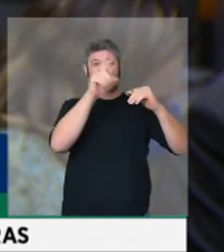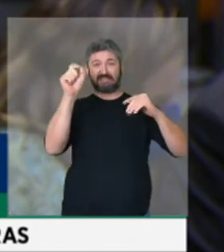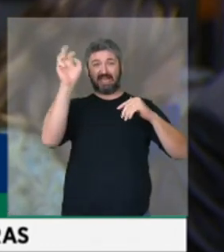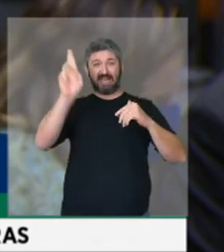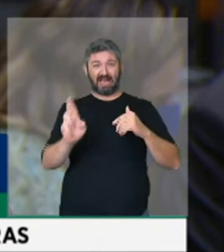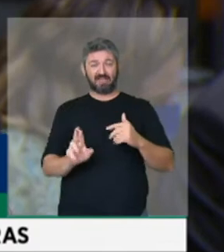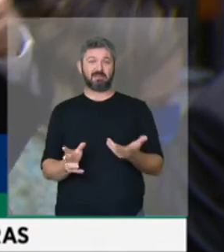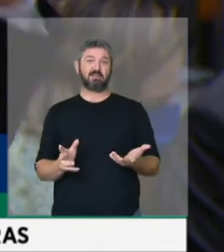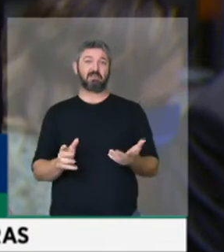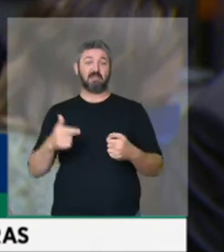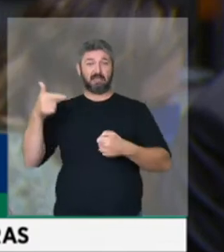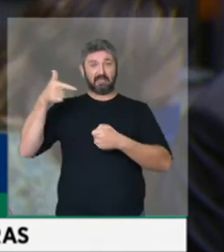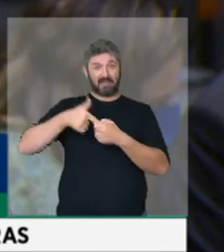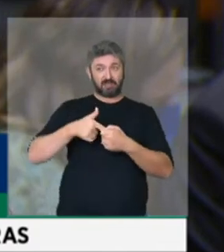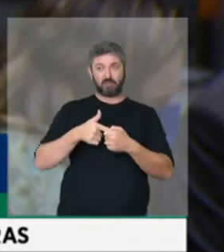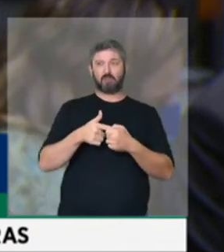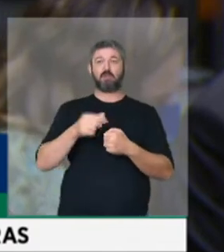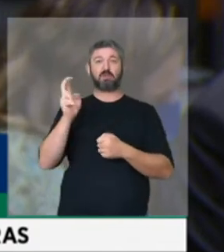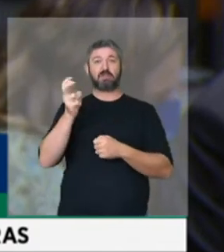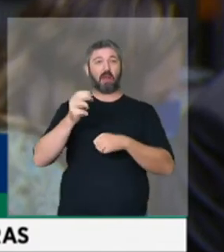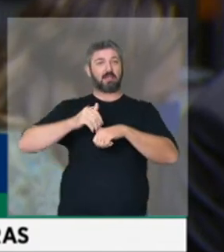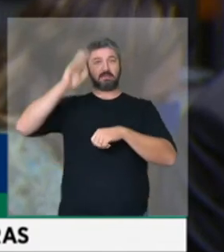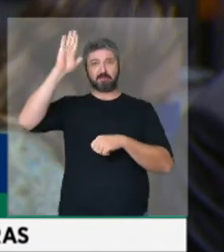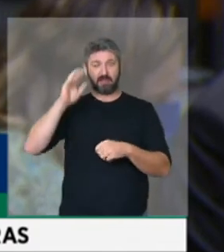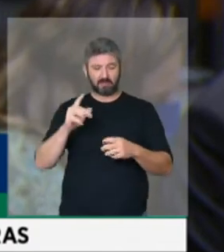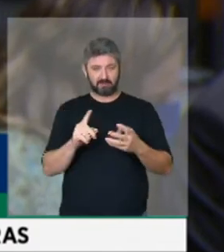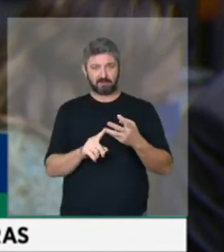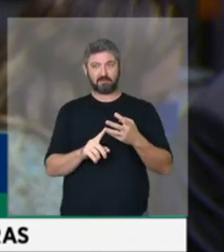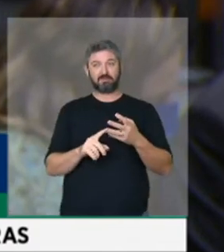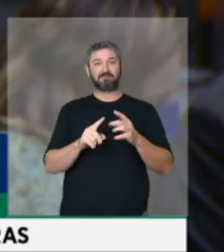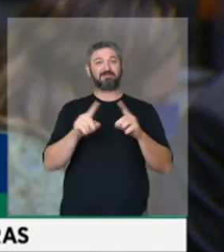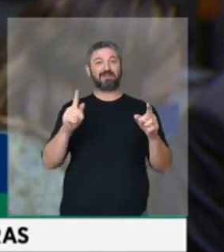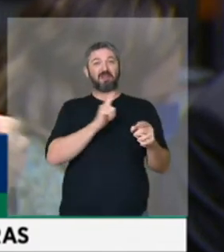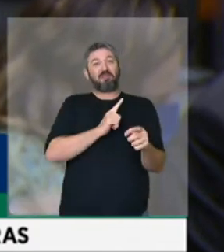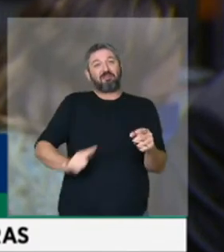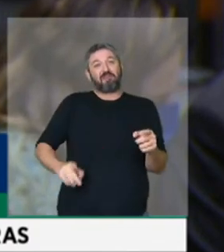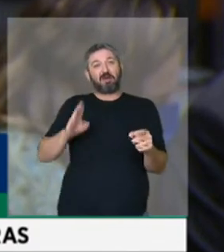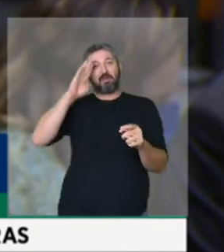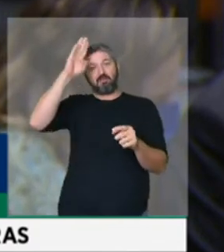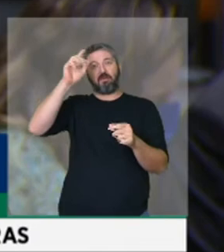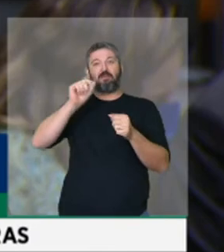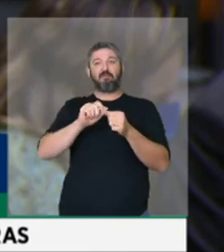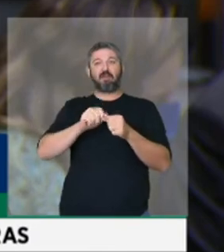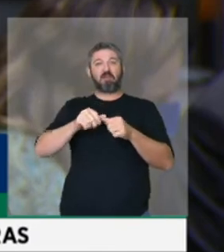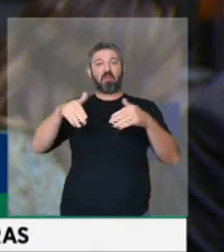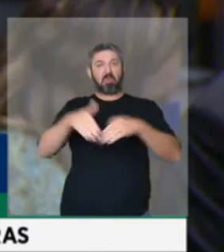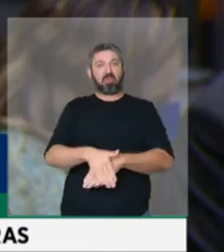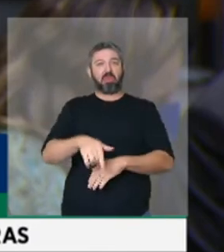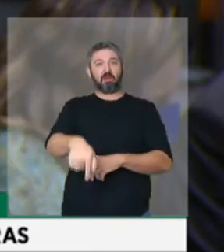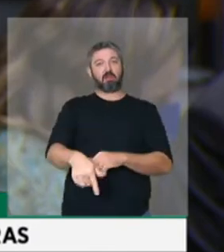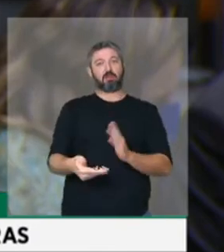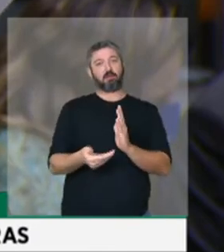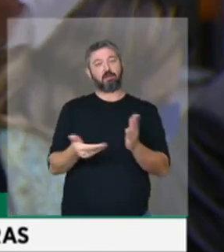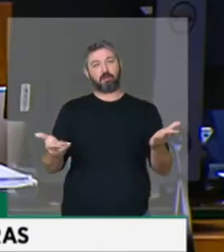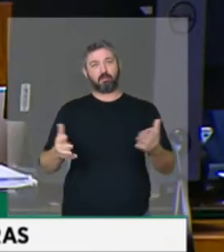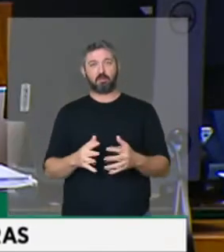AUMENTO DO PREÇO DA ENERGIA. A MÉDIO E A LONGO PRAZO. NUM PAÍS EM QUE OS ALIMENTOS ESTÃO SUBINDO, O GÁS DE